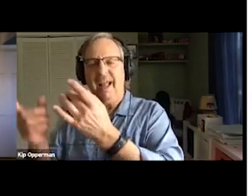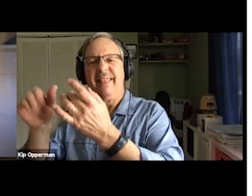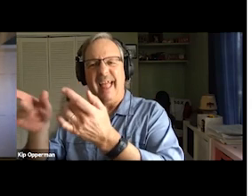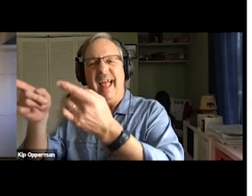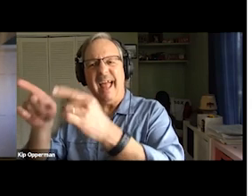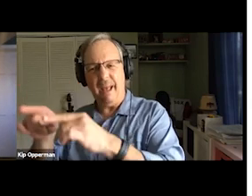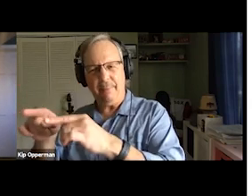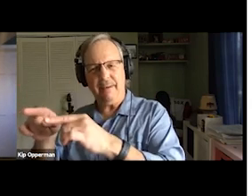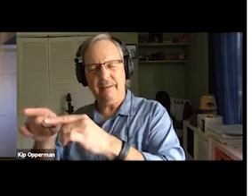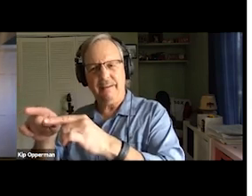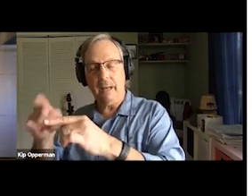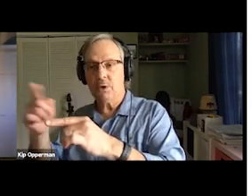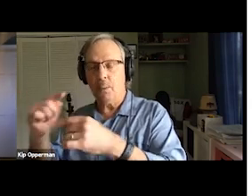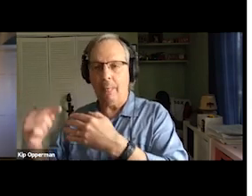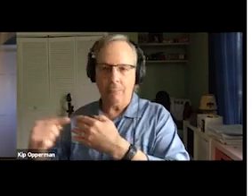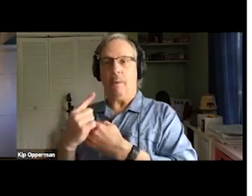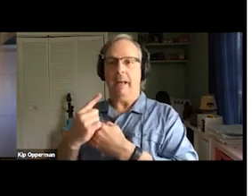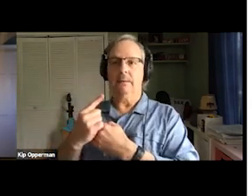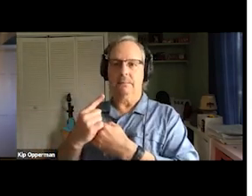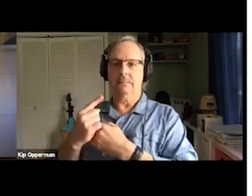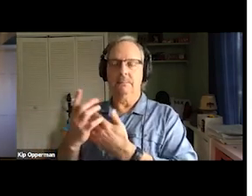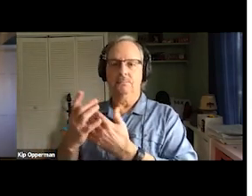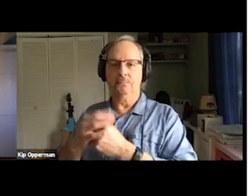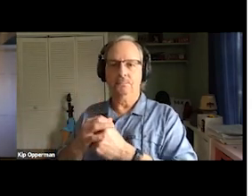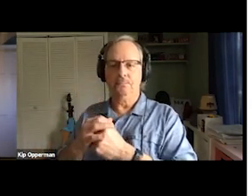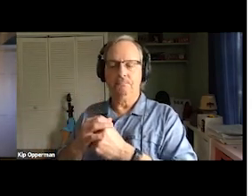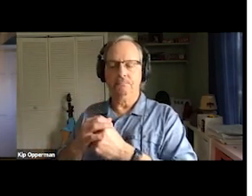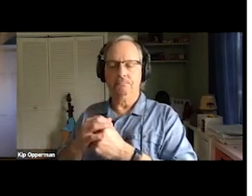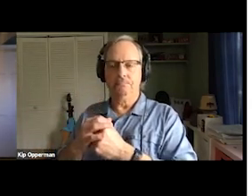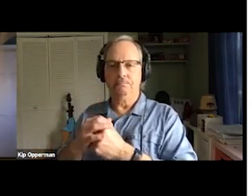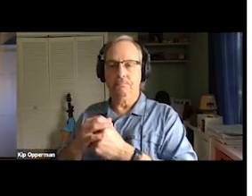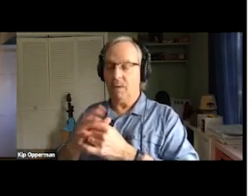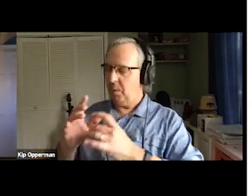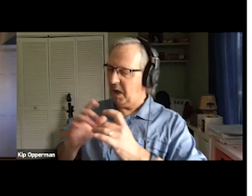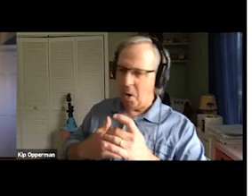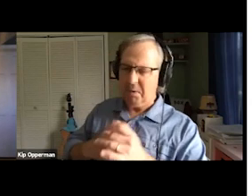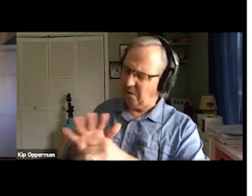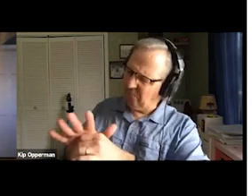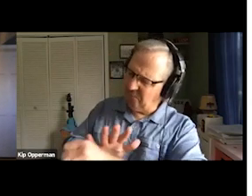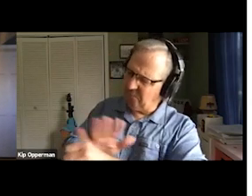y siempre es una amenaza para nosotros. Nos entregamos de lleno a este trabajo.